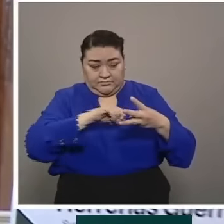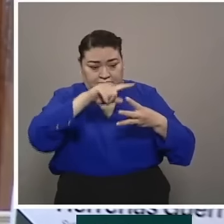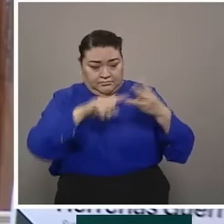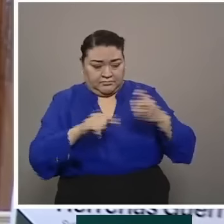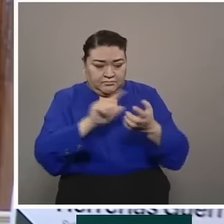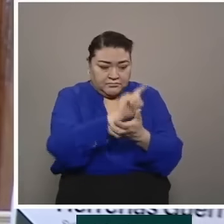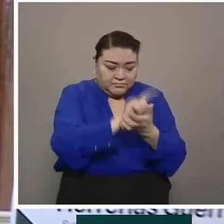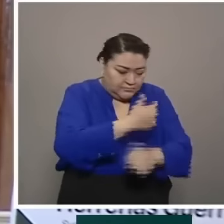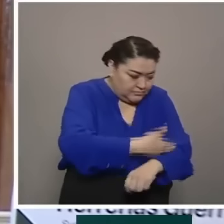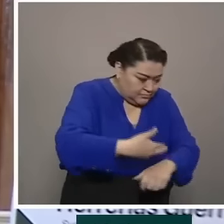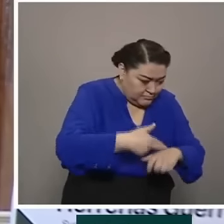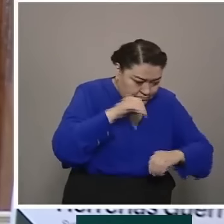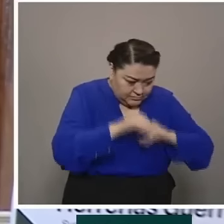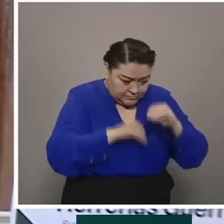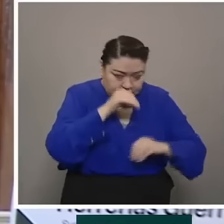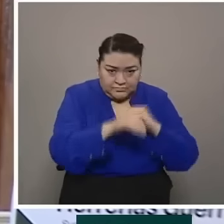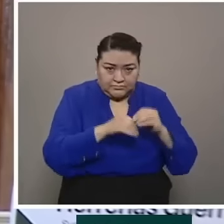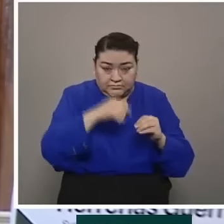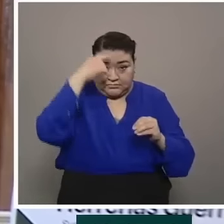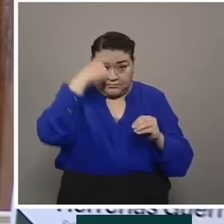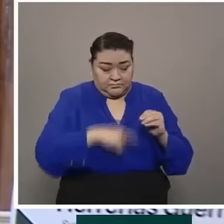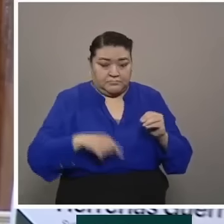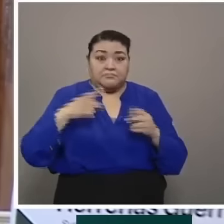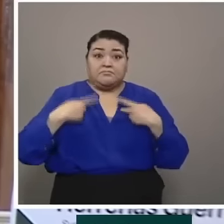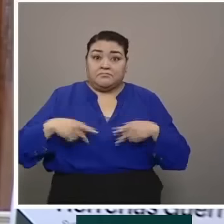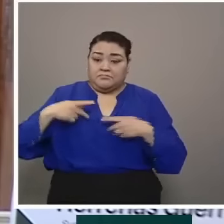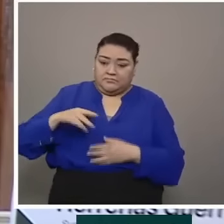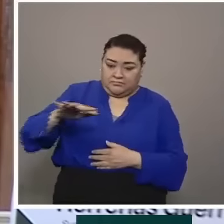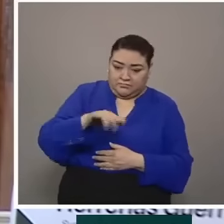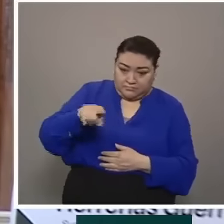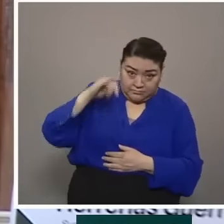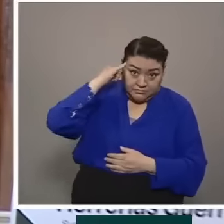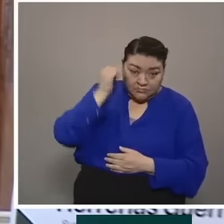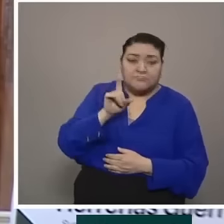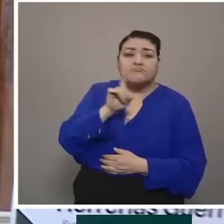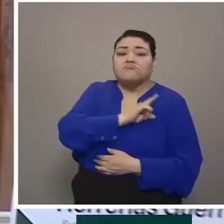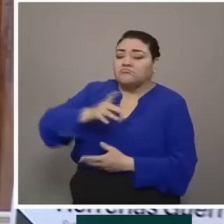las características de la libre determinación y autonomía de los pueblos y comunidades indígenas